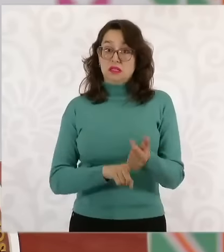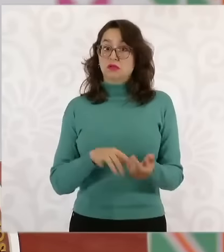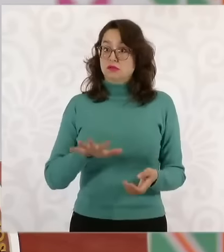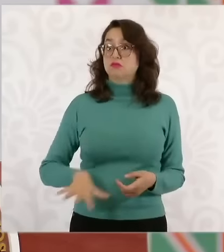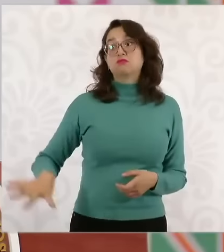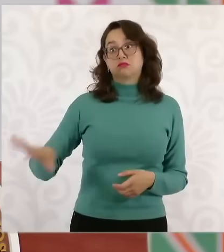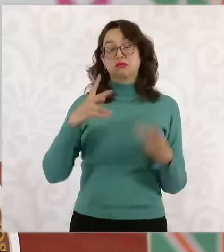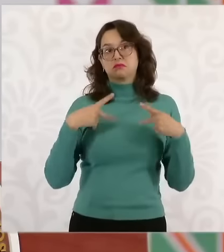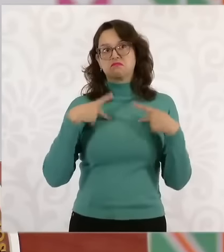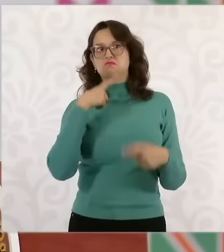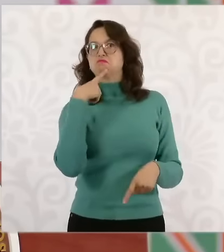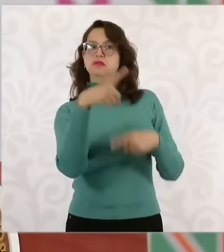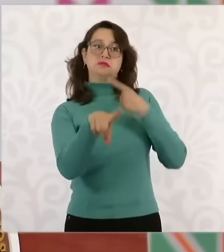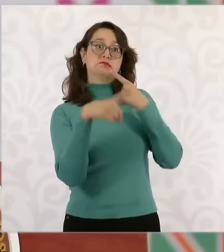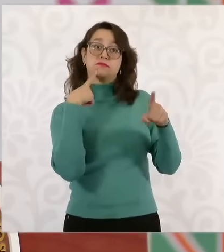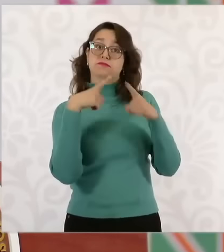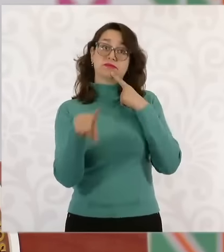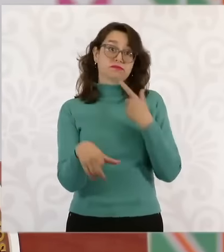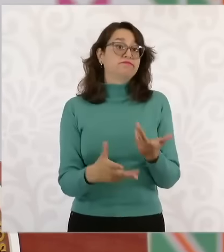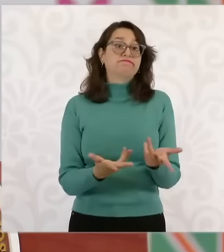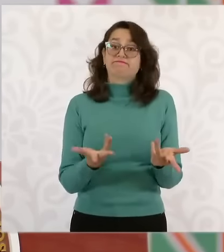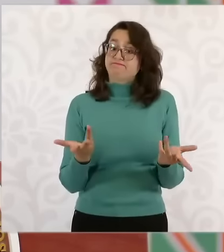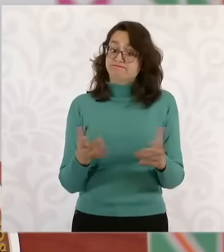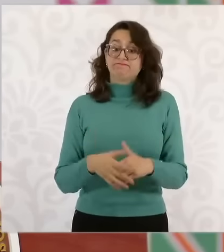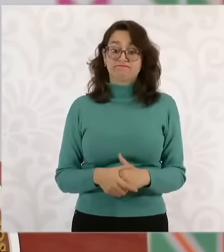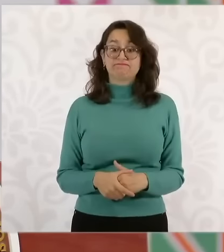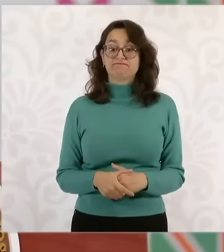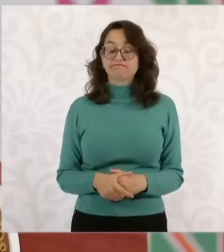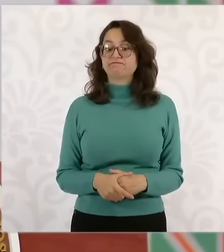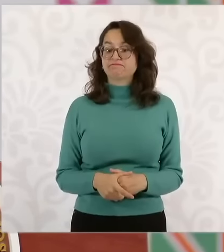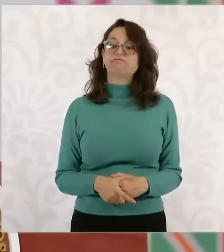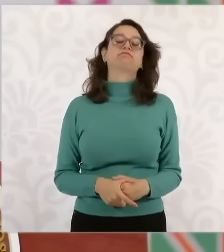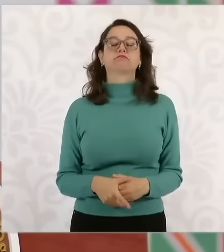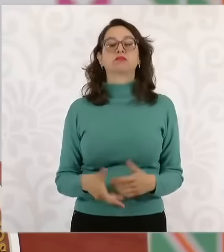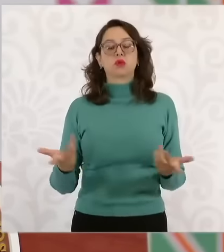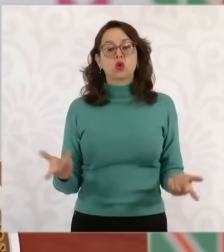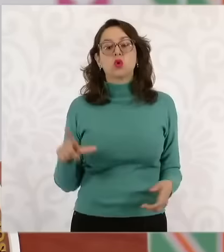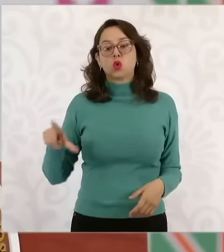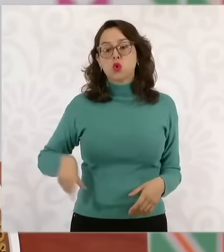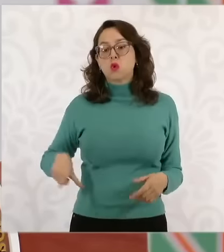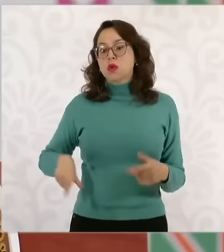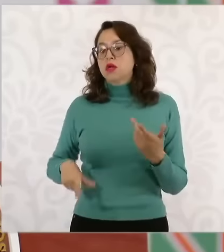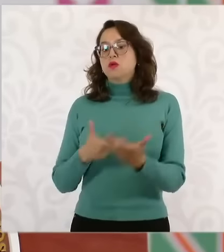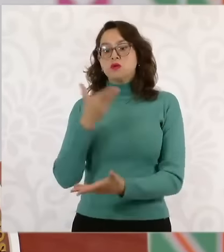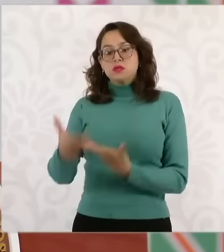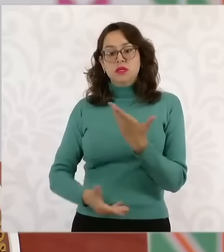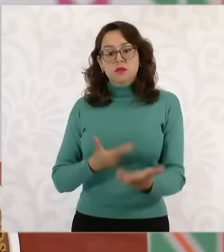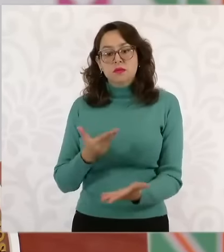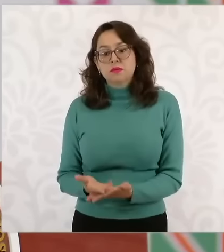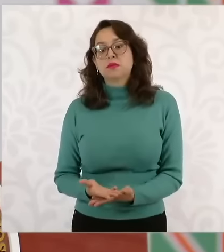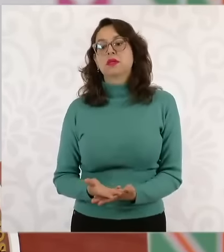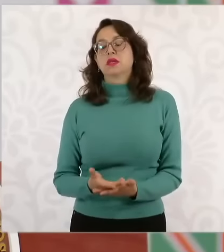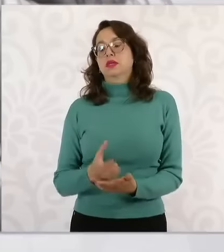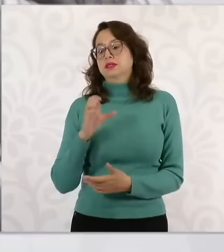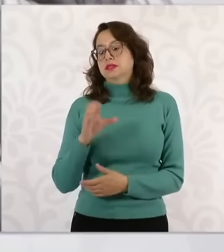a la gente. e los servidores de la nación, los trabajadores de CFE que están en el último